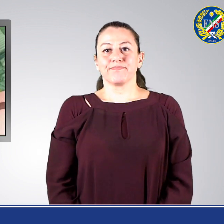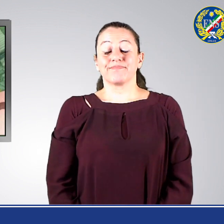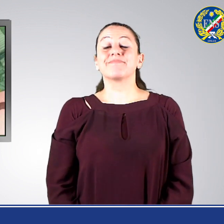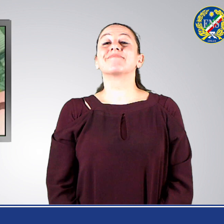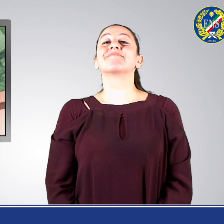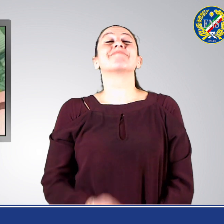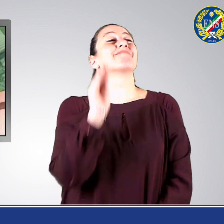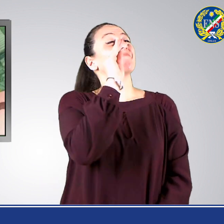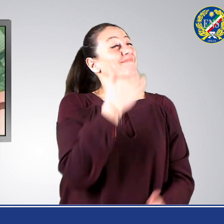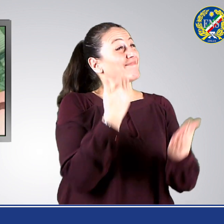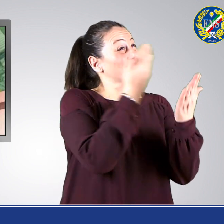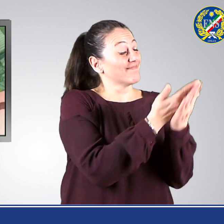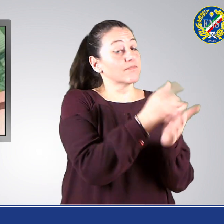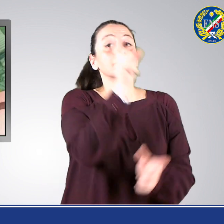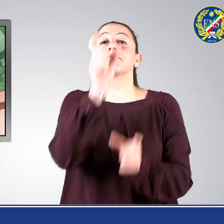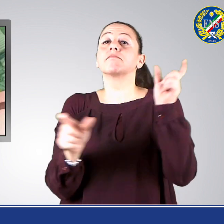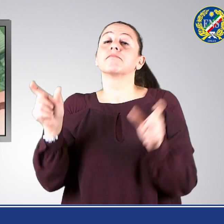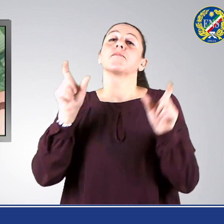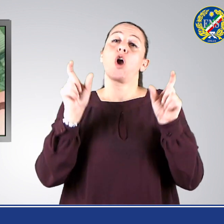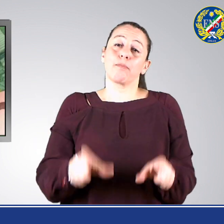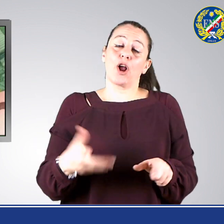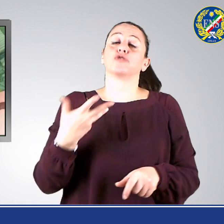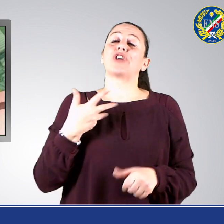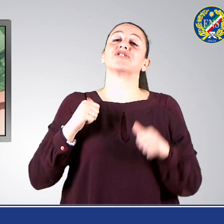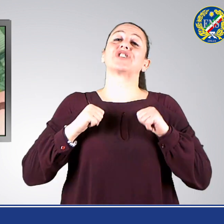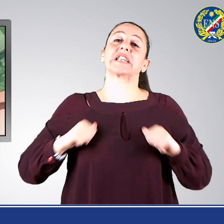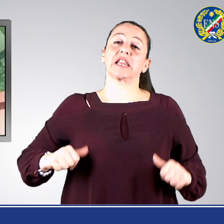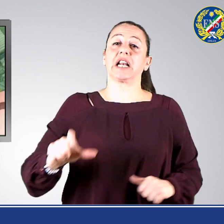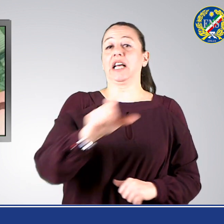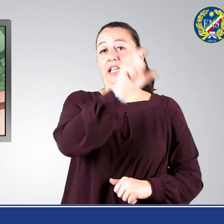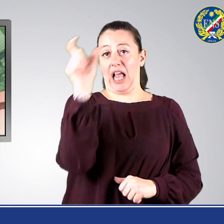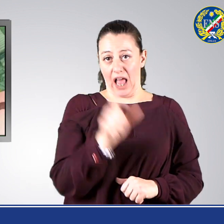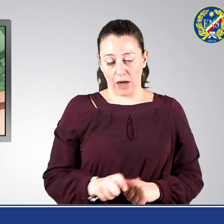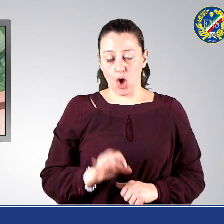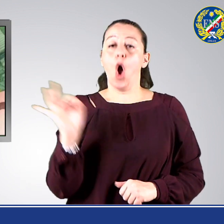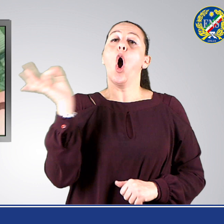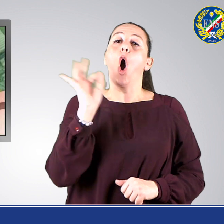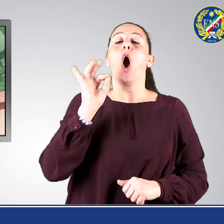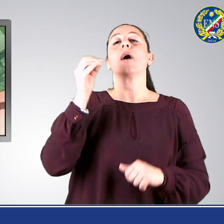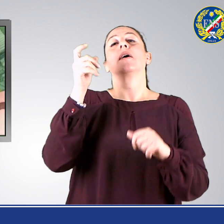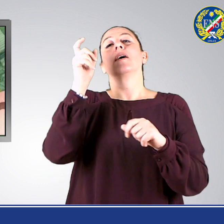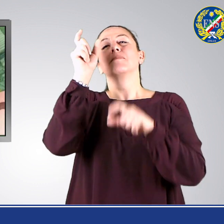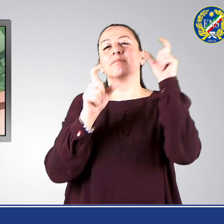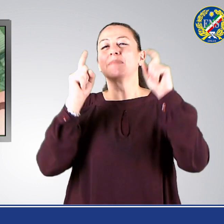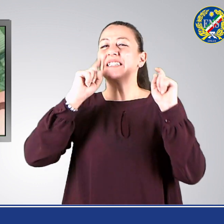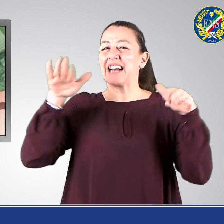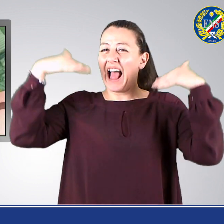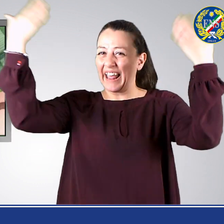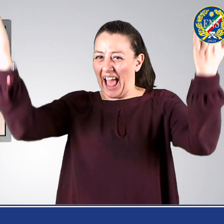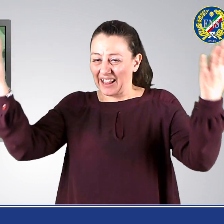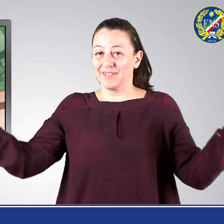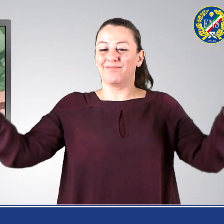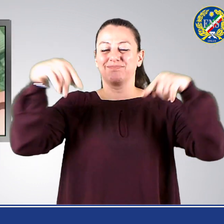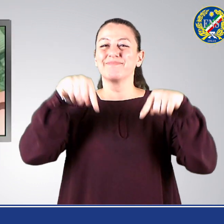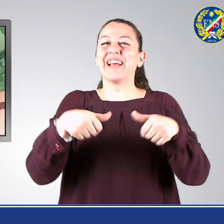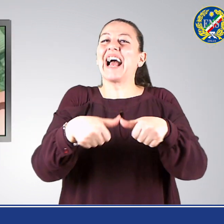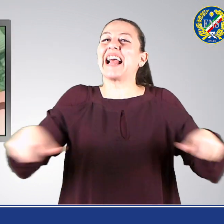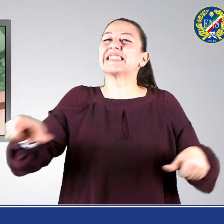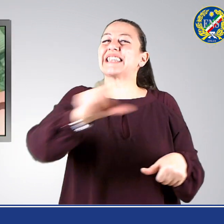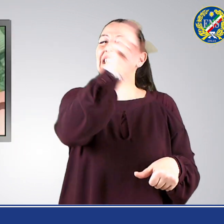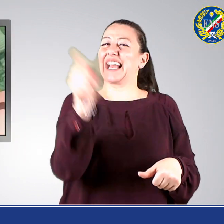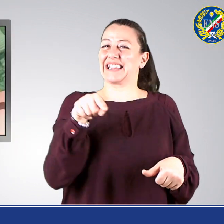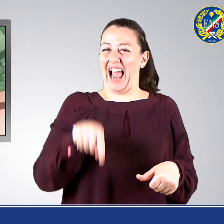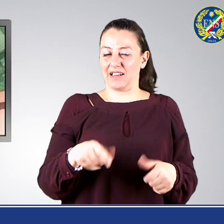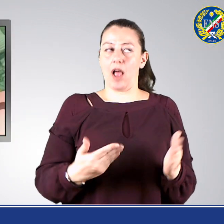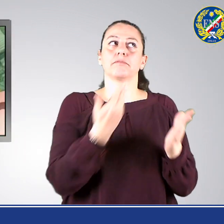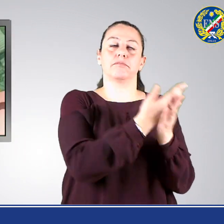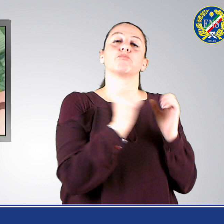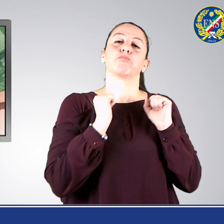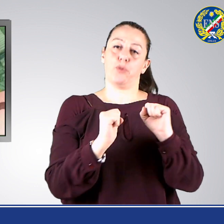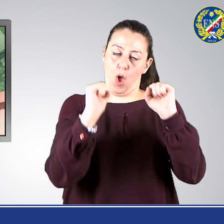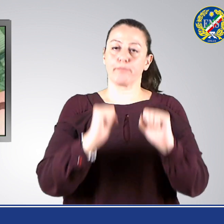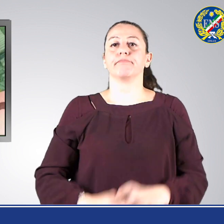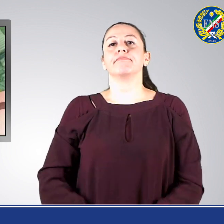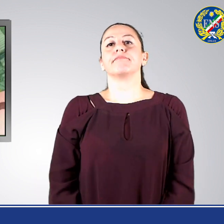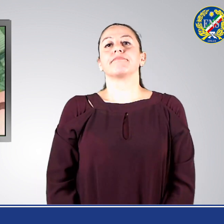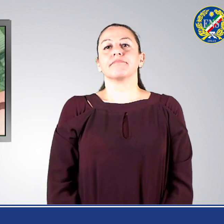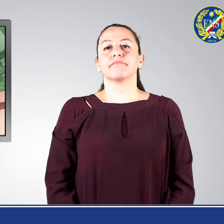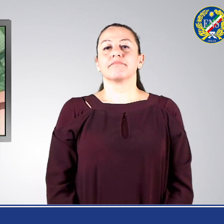spetta ai cittadini italiani, ai cittadini UE residenti in Italia ed extracomunitari residenti in Italia.